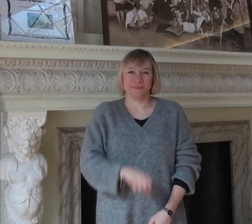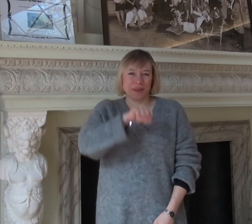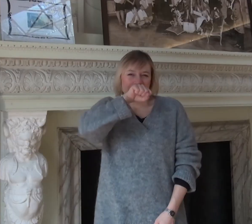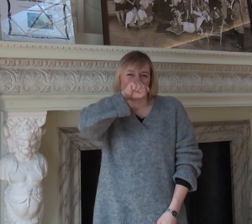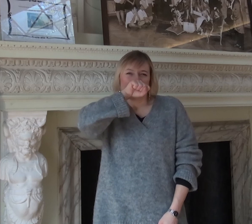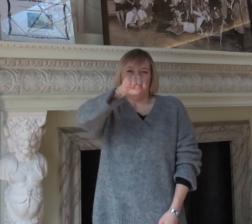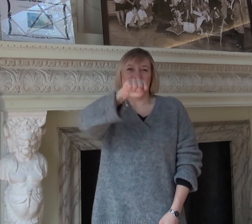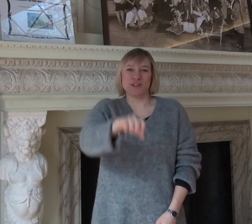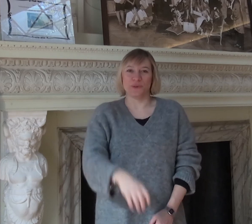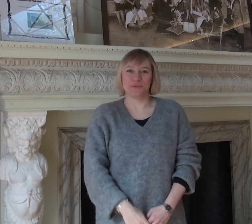Passion